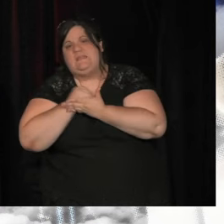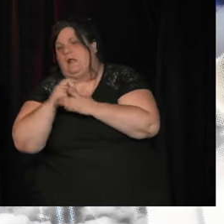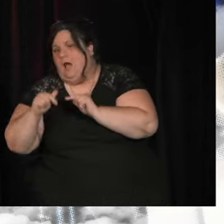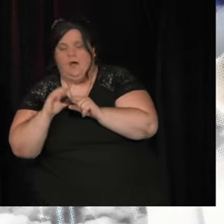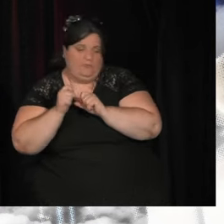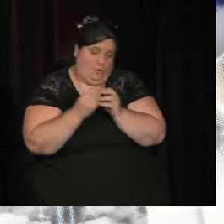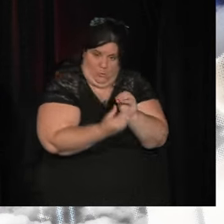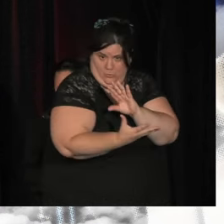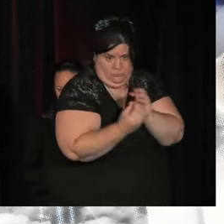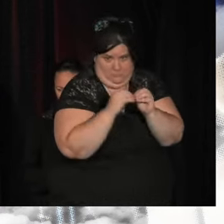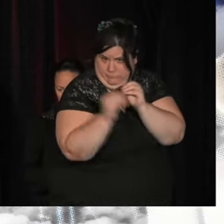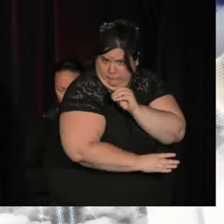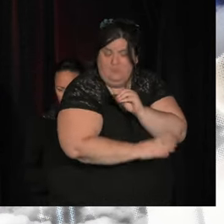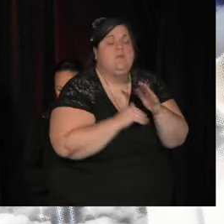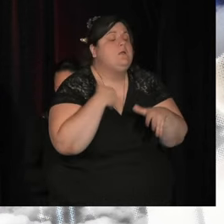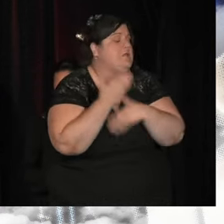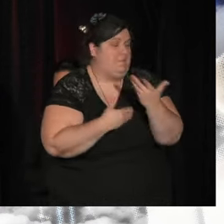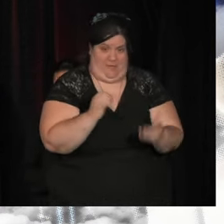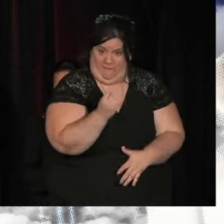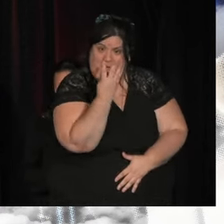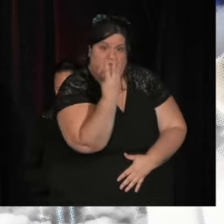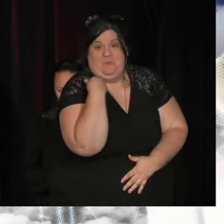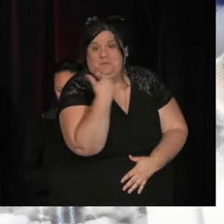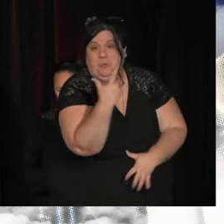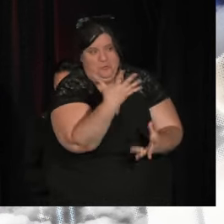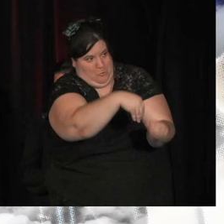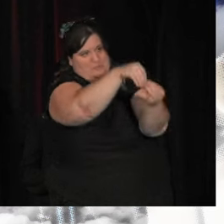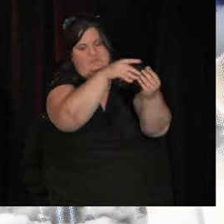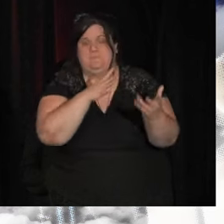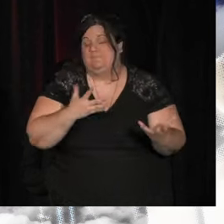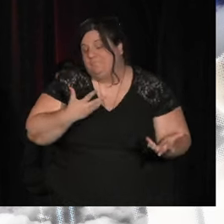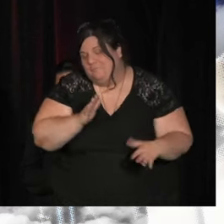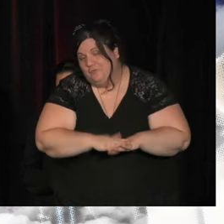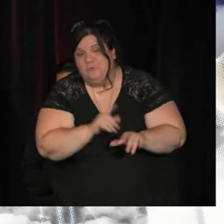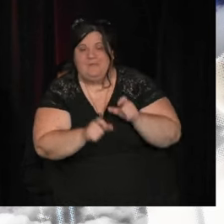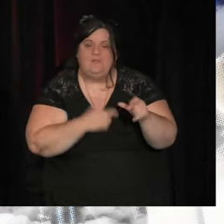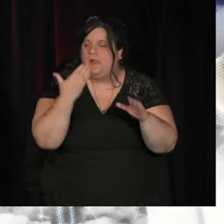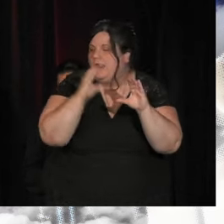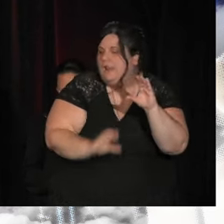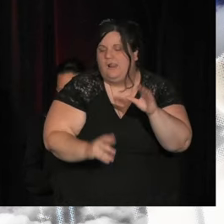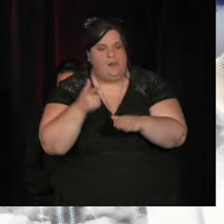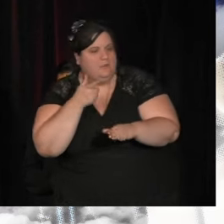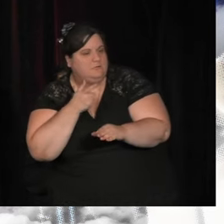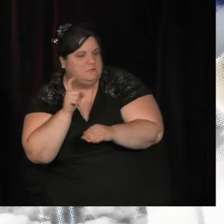Mais au début, il n'y avait pas ce tableau des scores avec les kills ou quoi, justement probablement pour favoriser un petit peu cette cohésion d'équipe et aussi parce que les healers étaient un petit